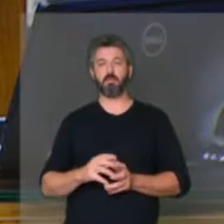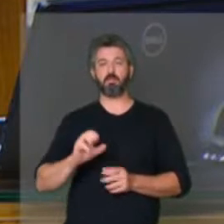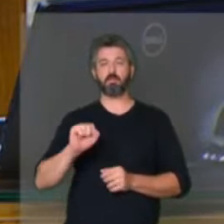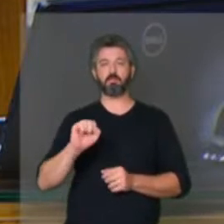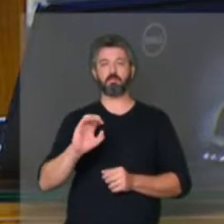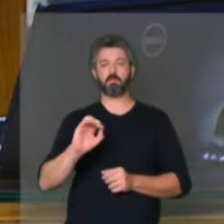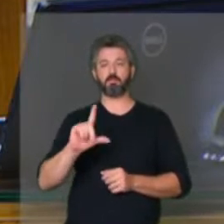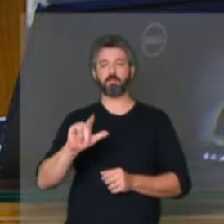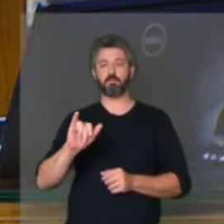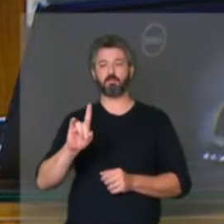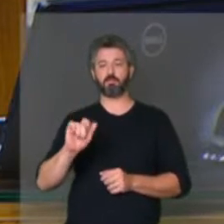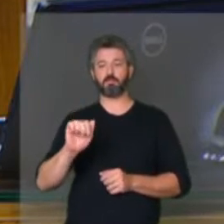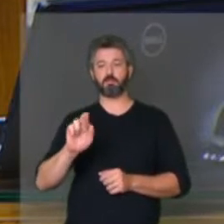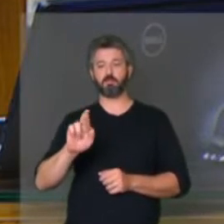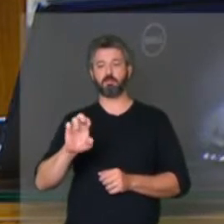ENCAMINHA O SOLIDARIEDADE?